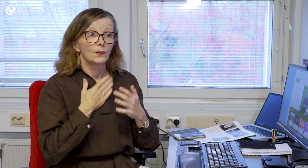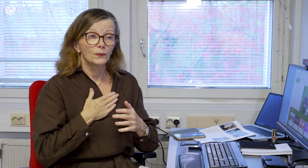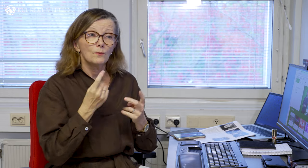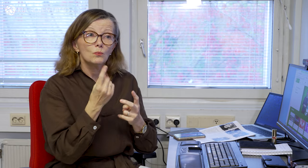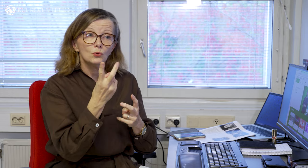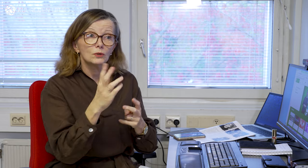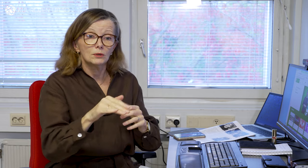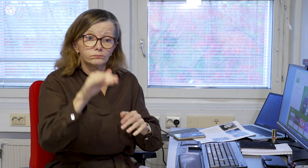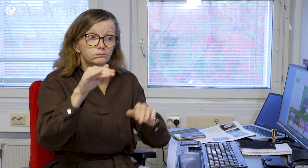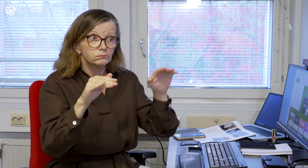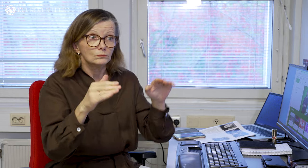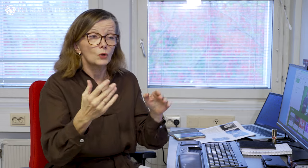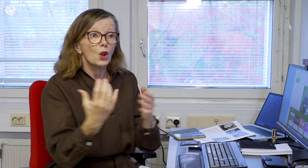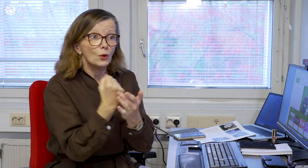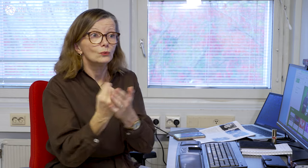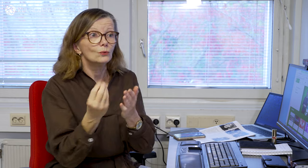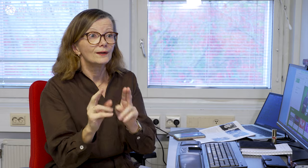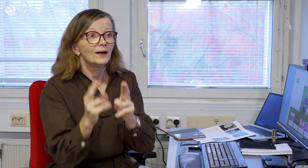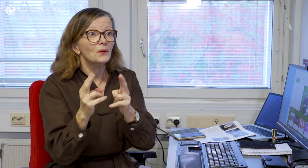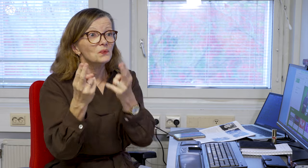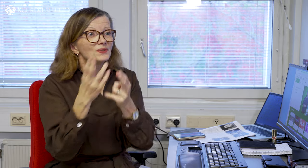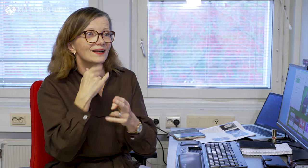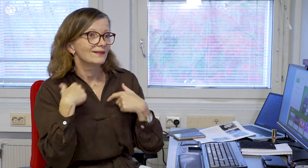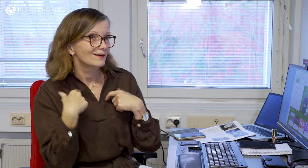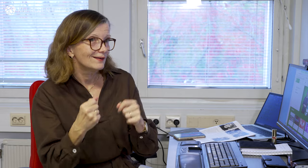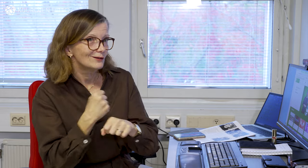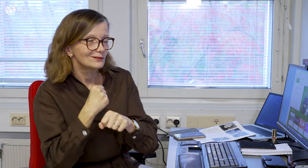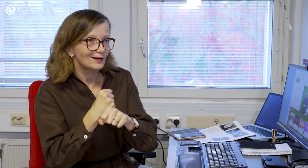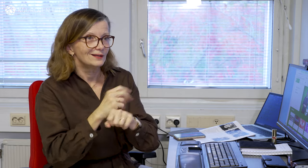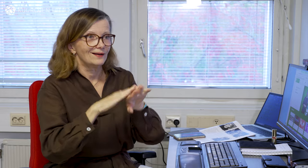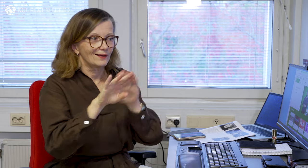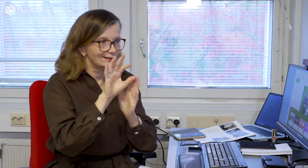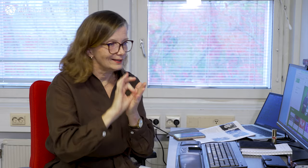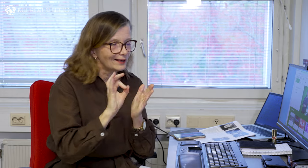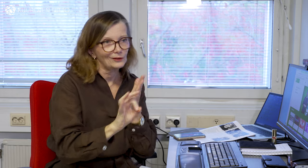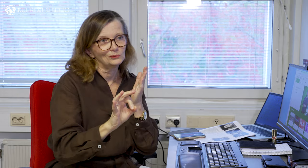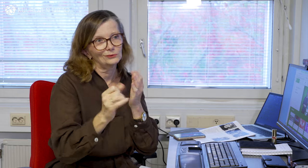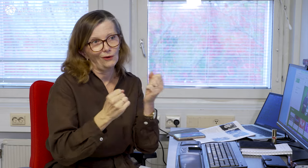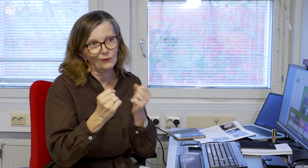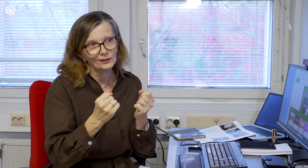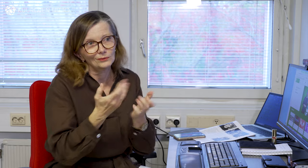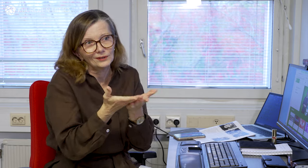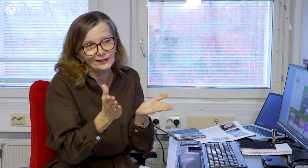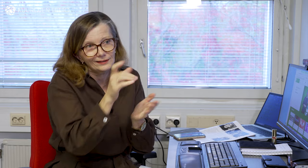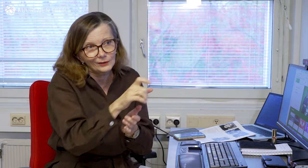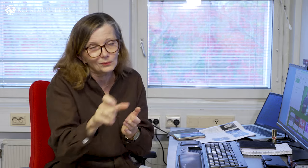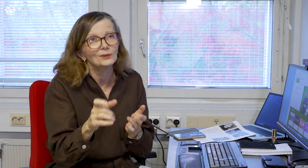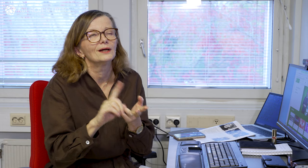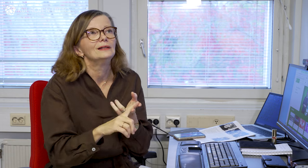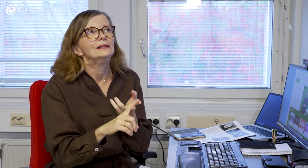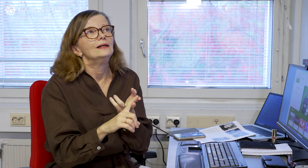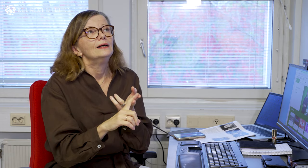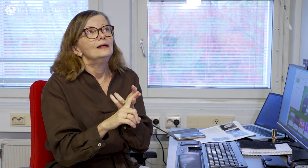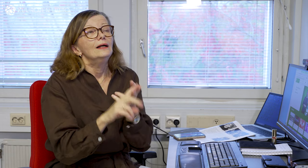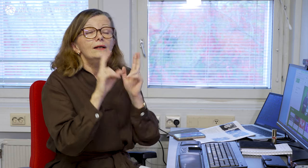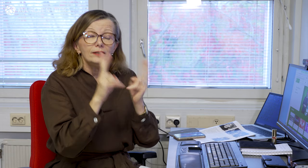Meillä on myös uusia nuoria kykyjä, joita kiinnostaa käsikirjoittaminen ja ohjaaminen.